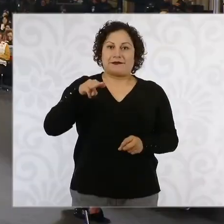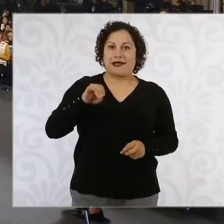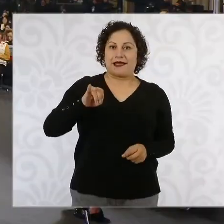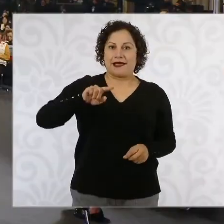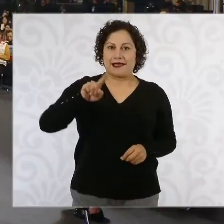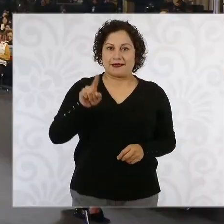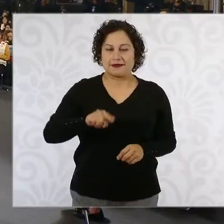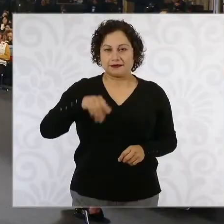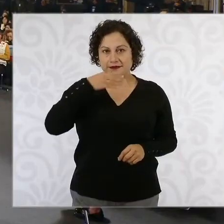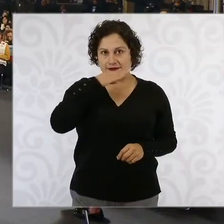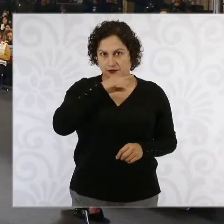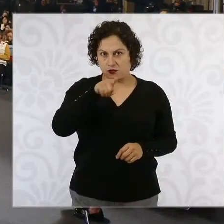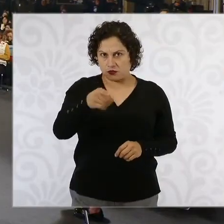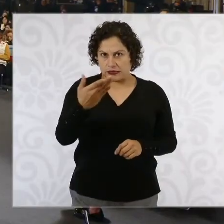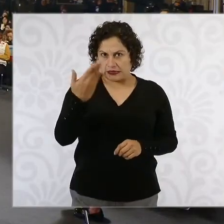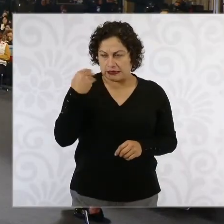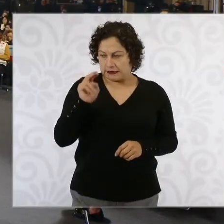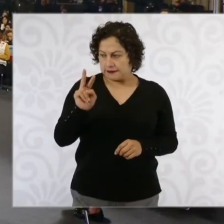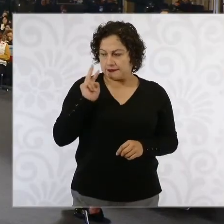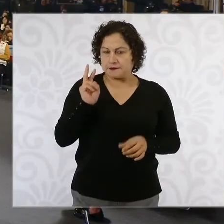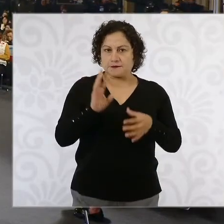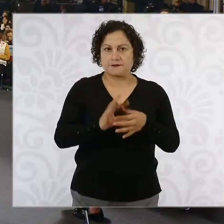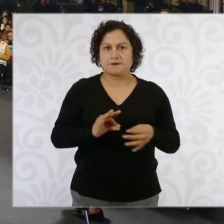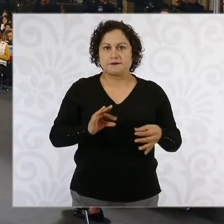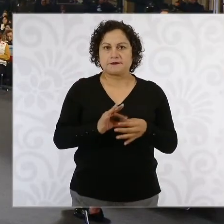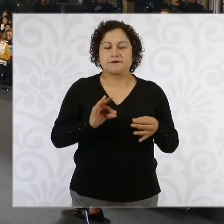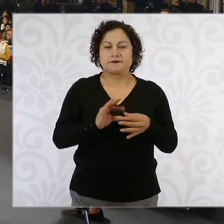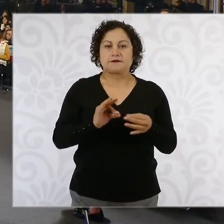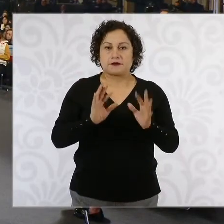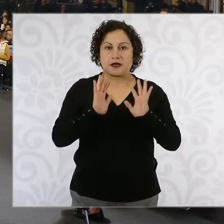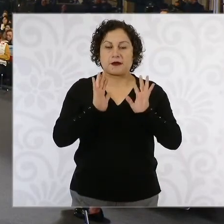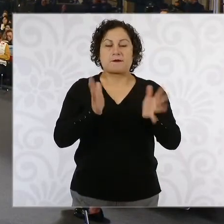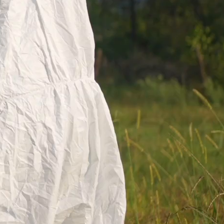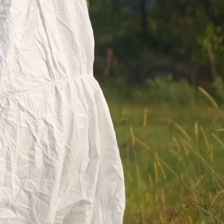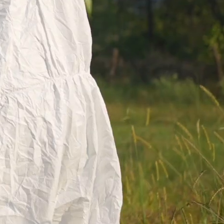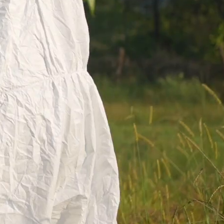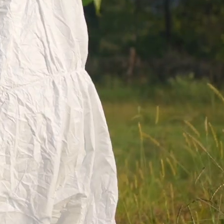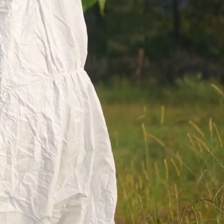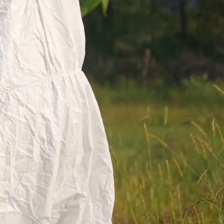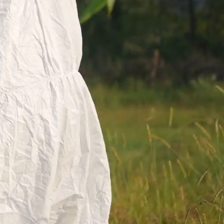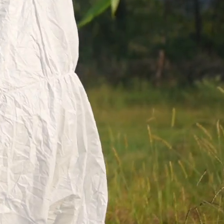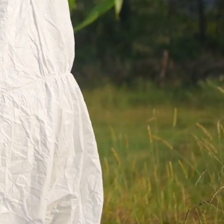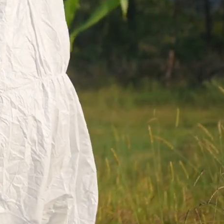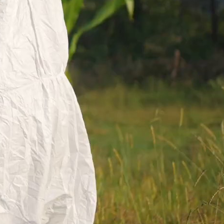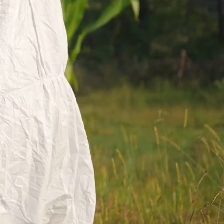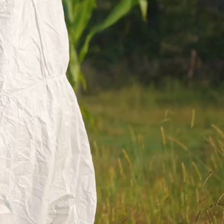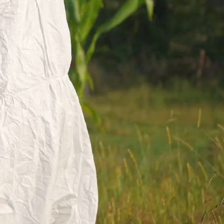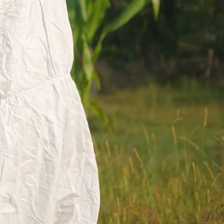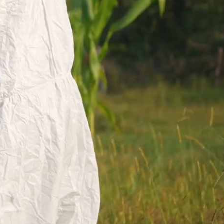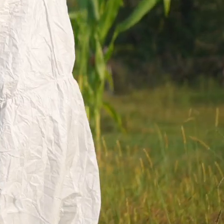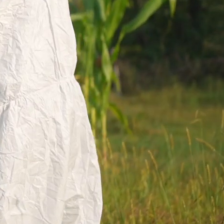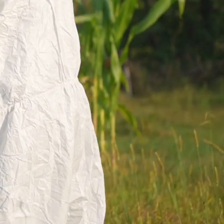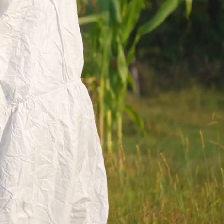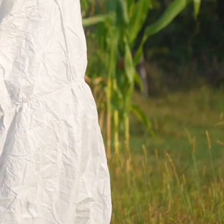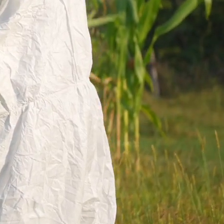el viernes por fin se suprimieron las barreras de mexicanas a las importaciones de maíz transgénico